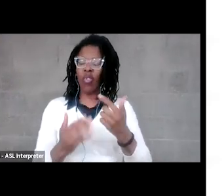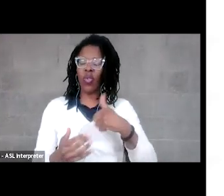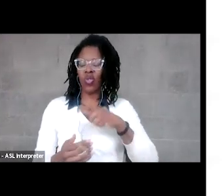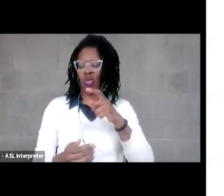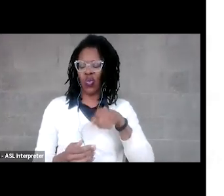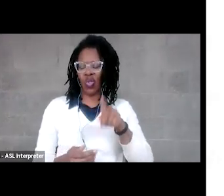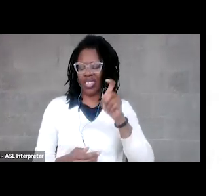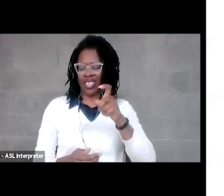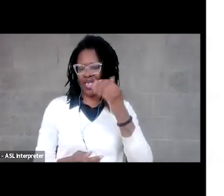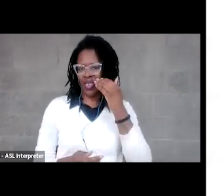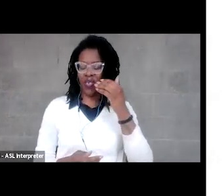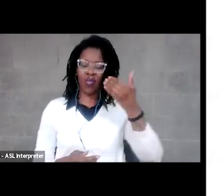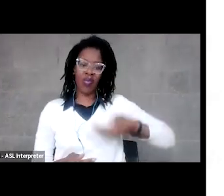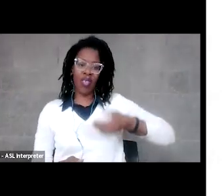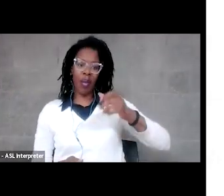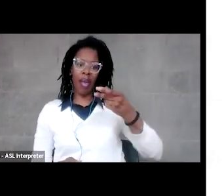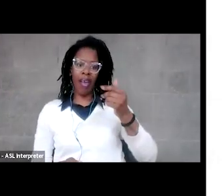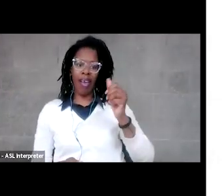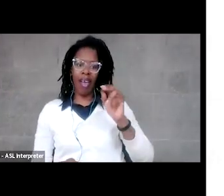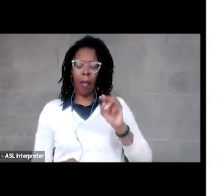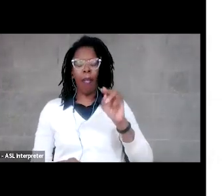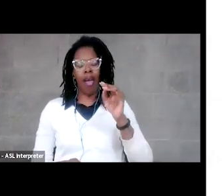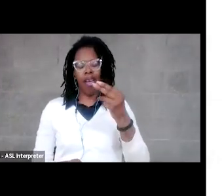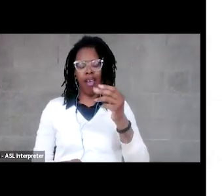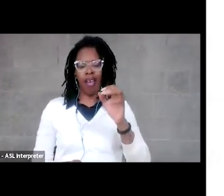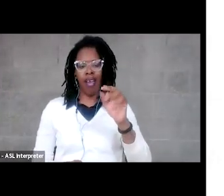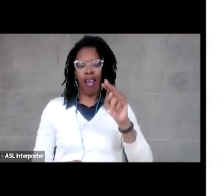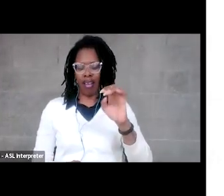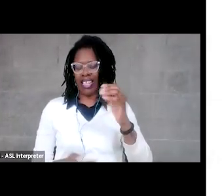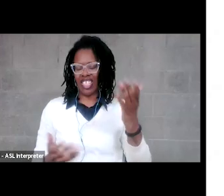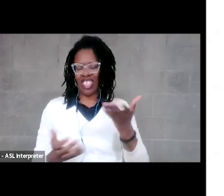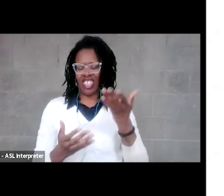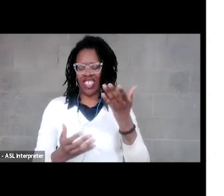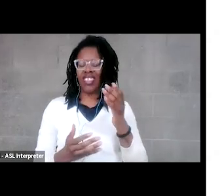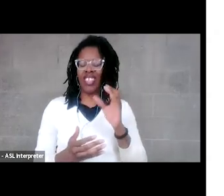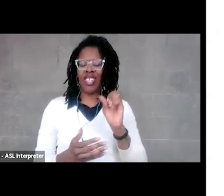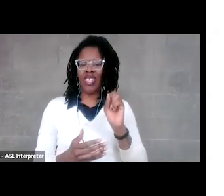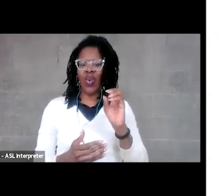Soy asociada senior de proyectos aquí en el SAMHSA SOAR TA Center, y moderaré el webinar de hoy.